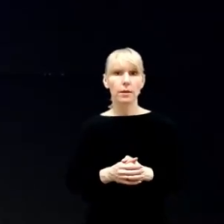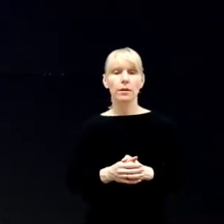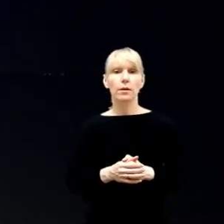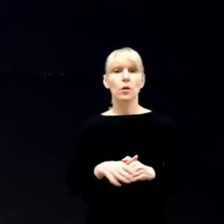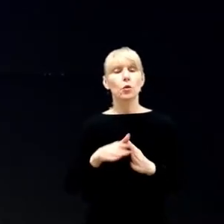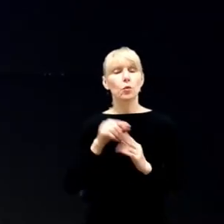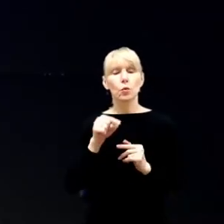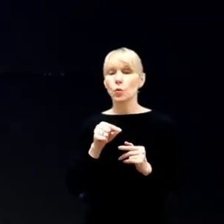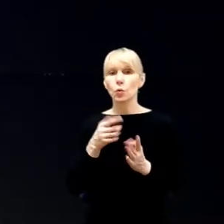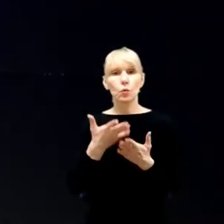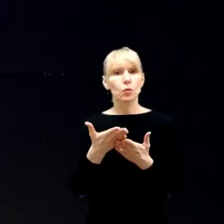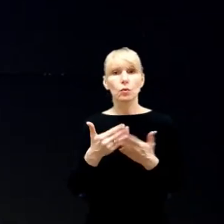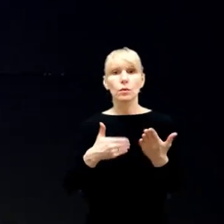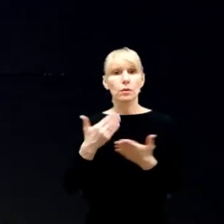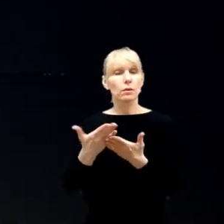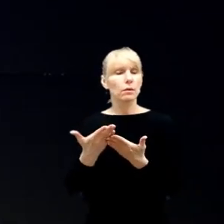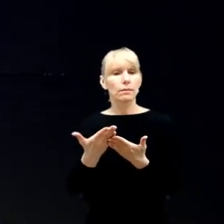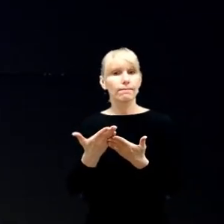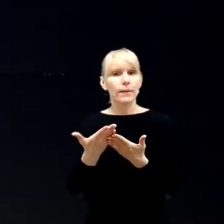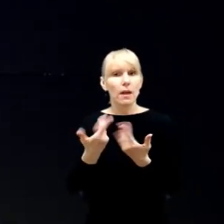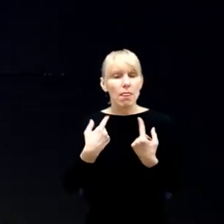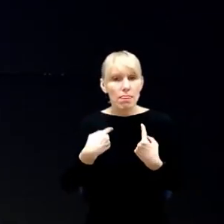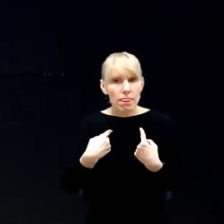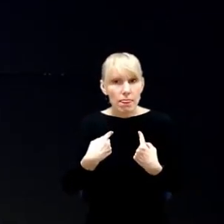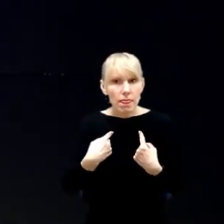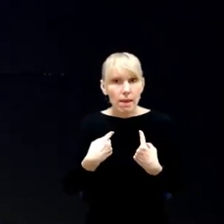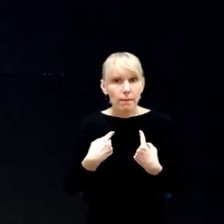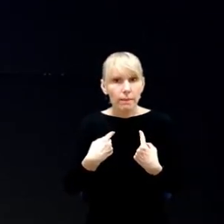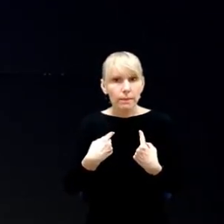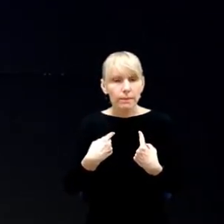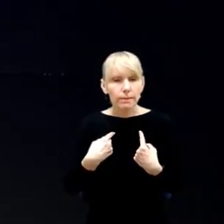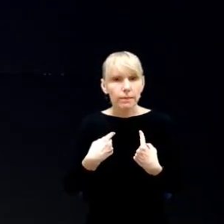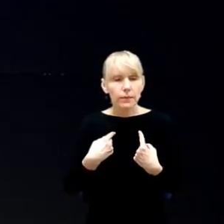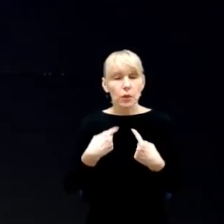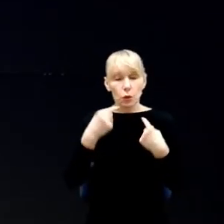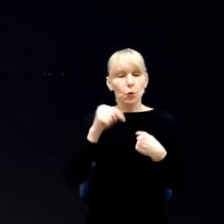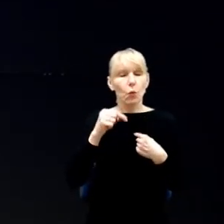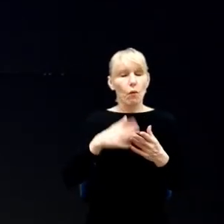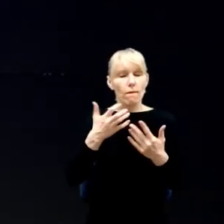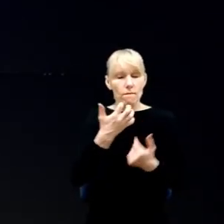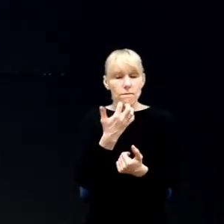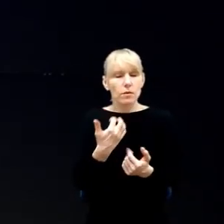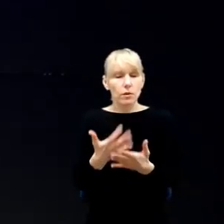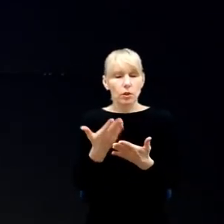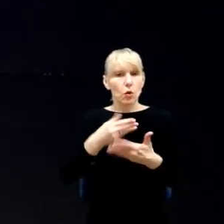Natomiast przez ten czas rozwój zasobu mieszkaniowego w tych obszarach pozametropolitalnych